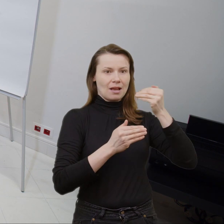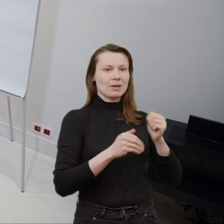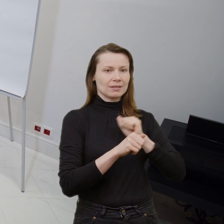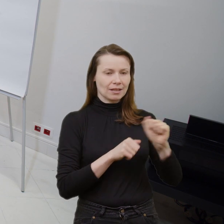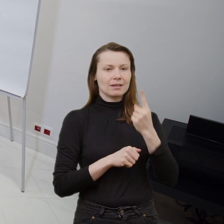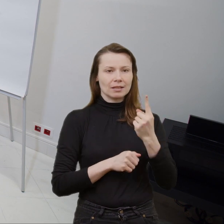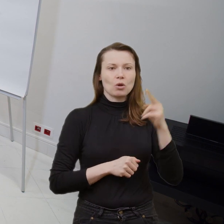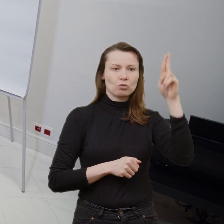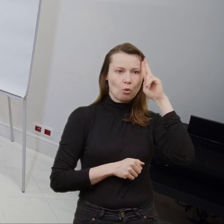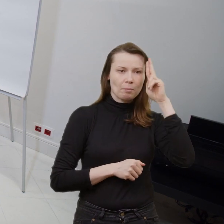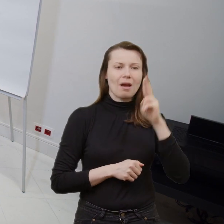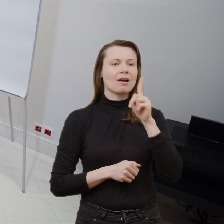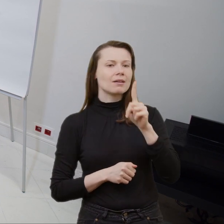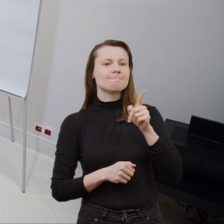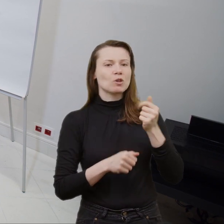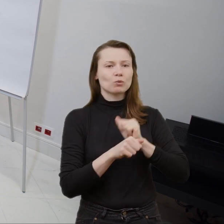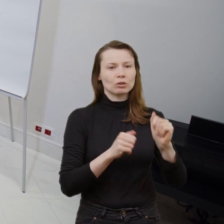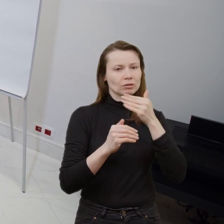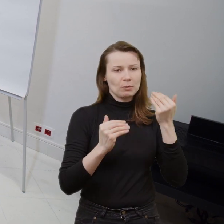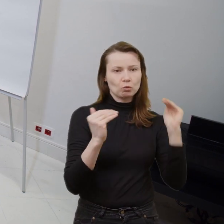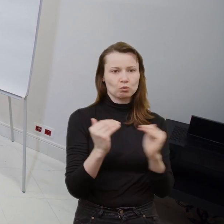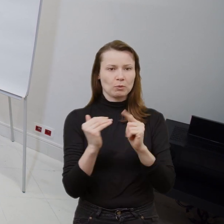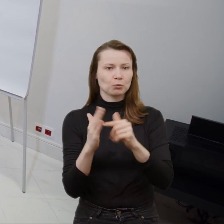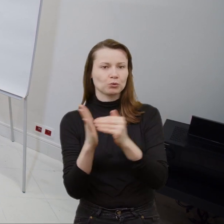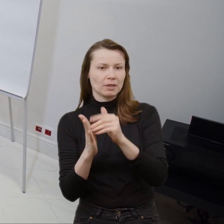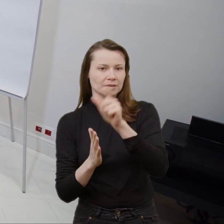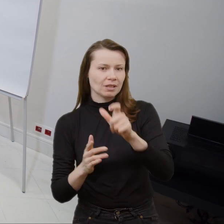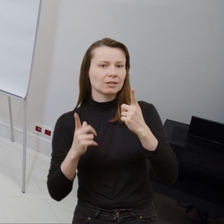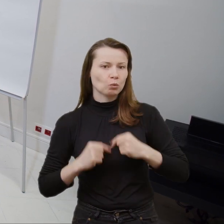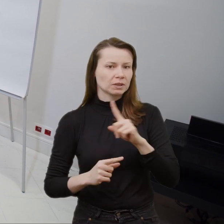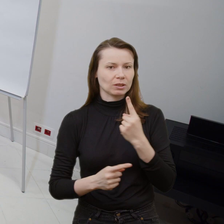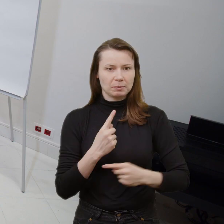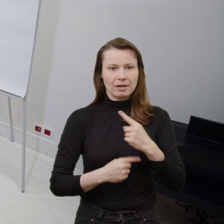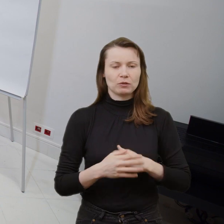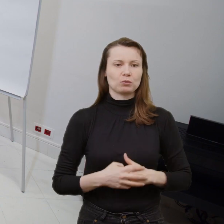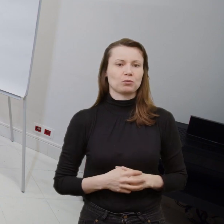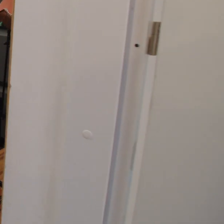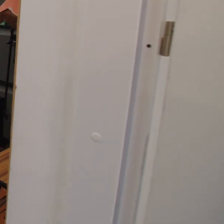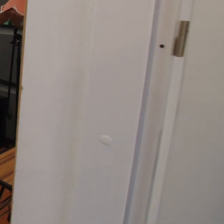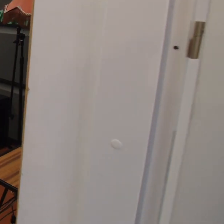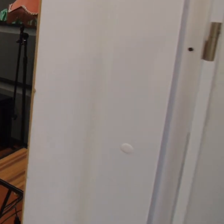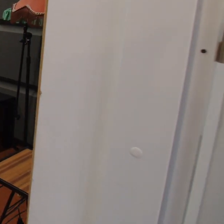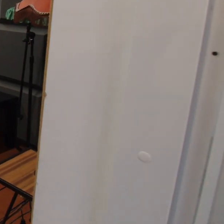ale ta niestety nie jest dostosowana do potrzeb osób z niepełnosprawnościami. Lektor AD: Sala muzyczna.